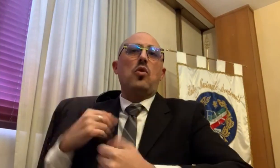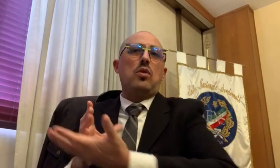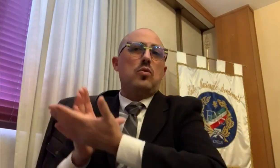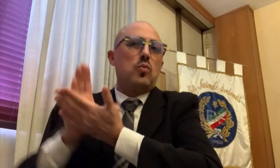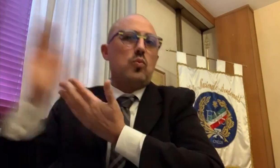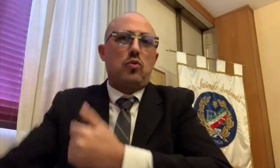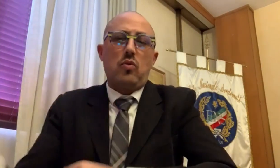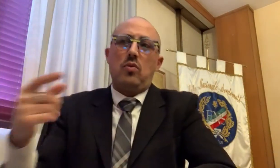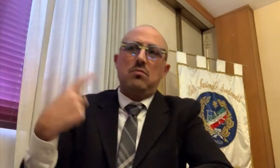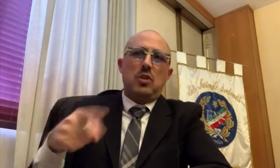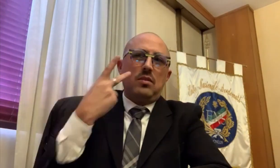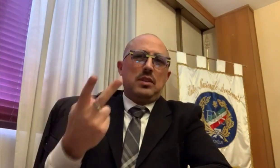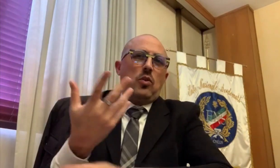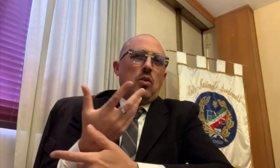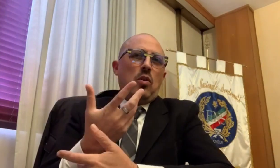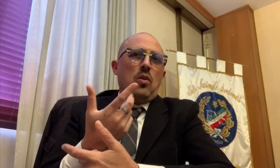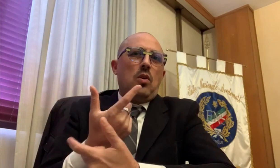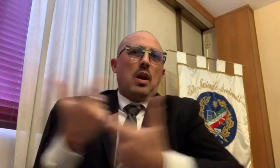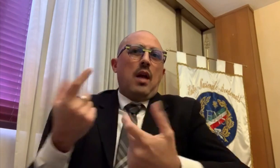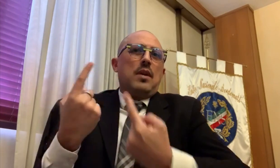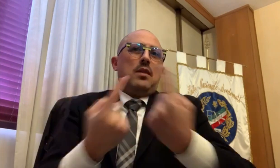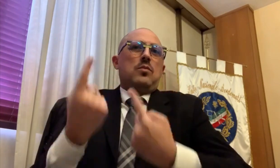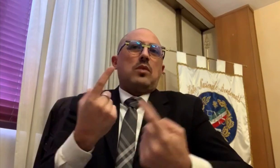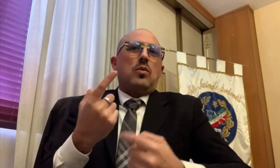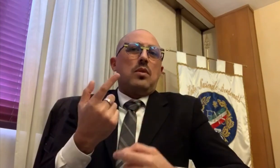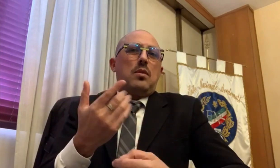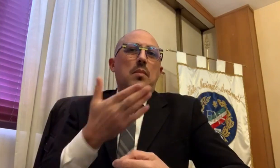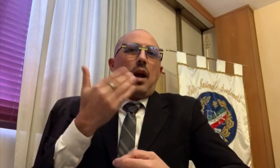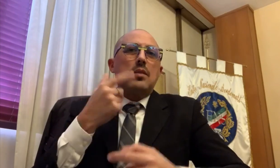questo è anche un modo di contestare e rimarcare la gravità della situazione,